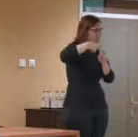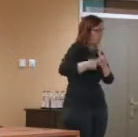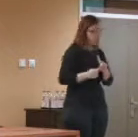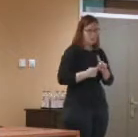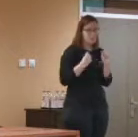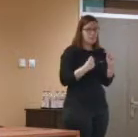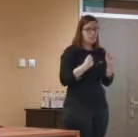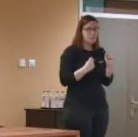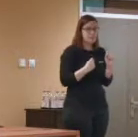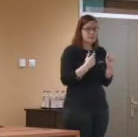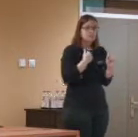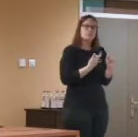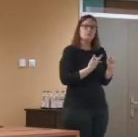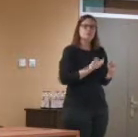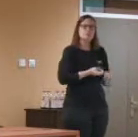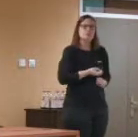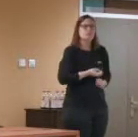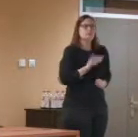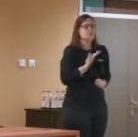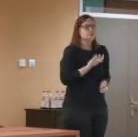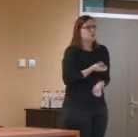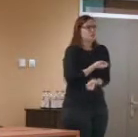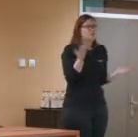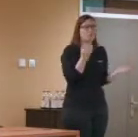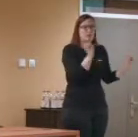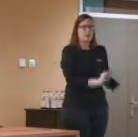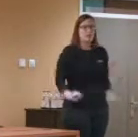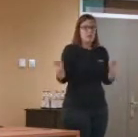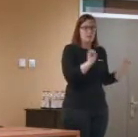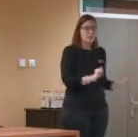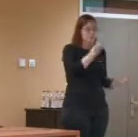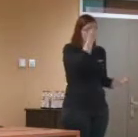aquí una defensa, porque creo que es fundamental. A lo largo de las últimas décadas